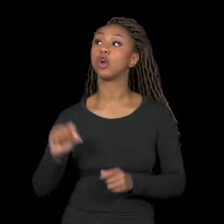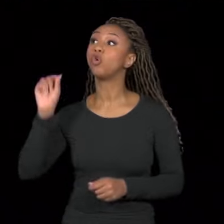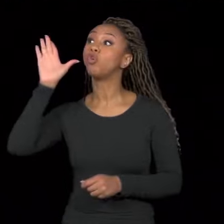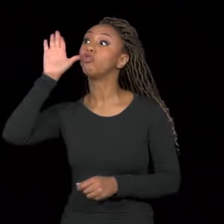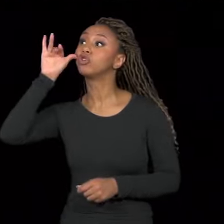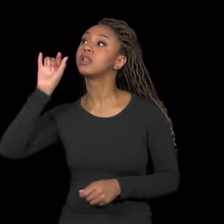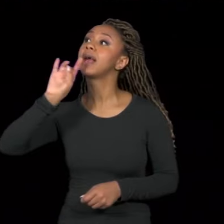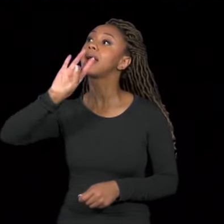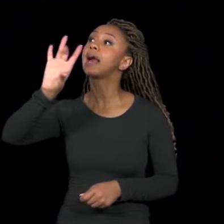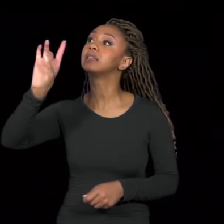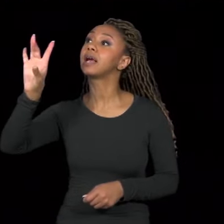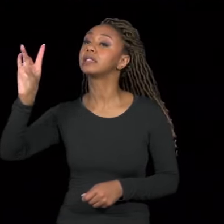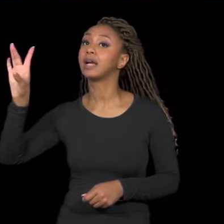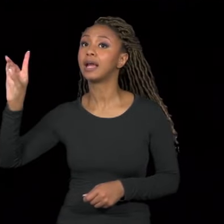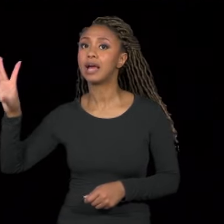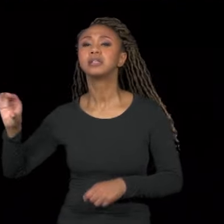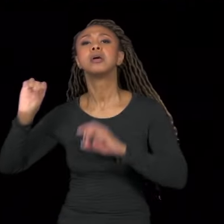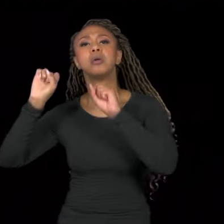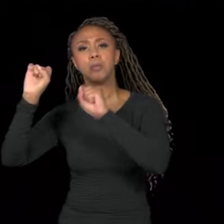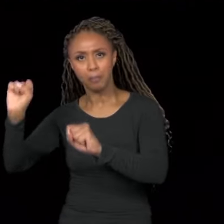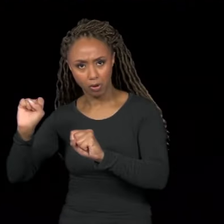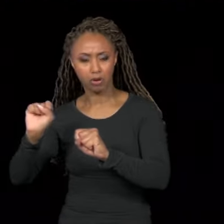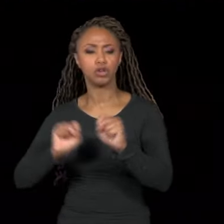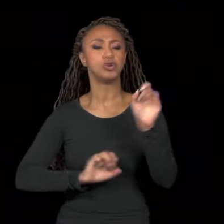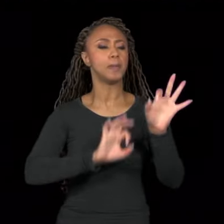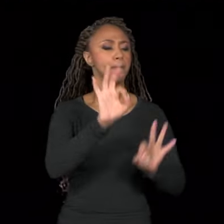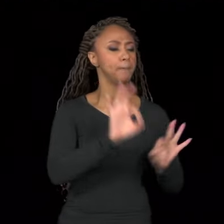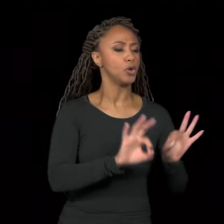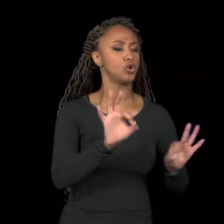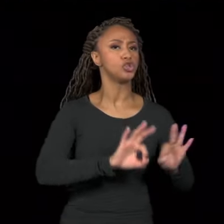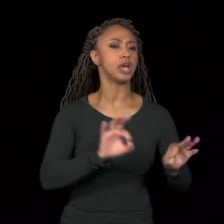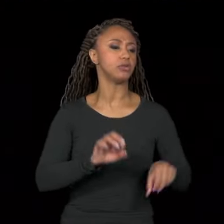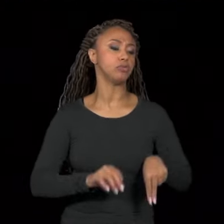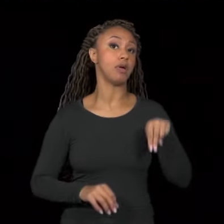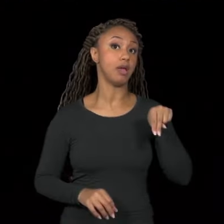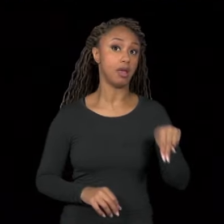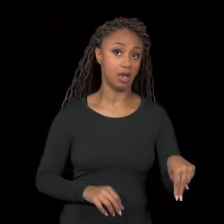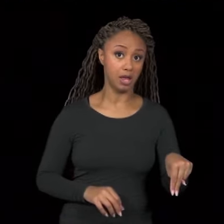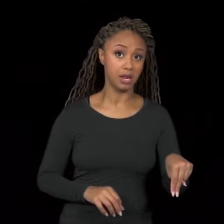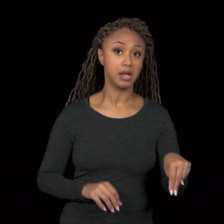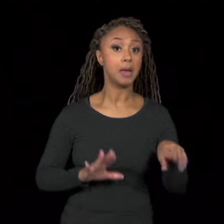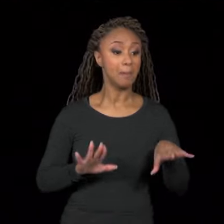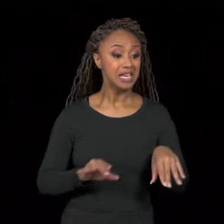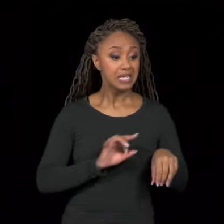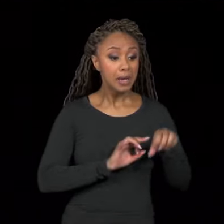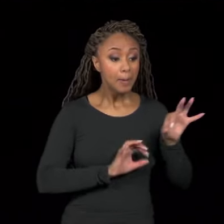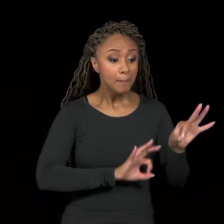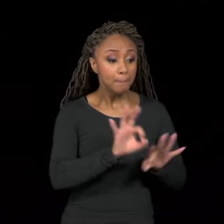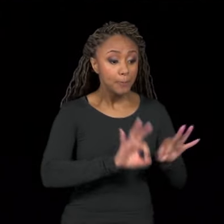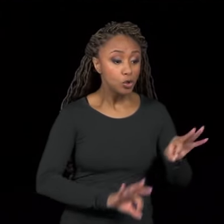FUNCIONÁRIO PODE ESTAR EM "N" PROJETOS, E, CADA PROJETO PODE ESTAR EM "M" FUNCIONÁRIOS. OU SEJA, PODE